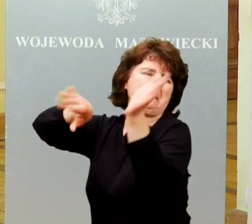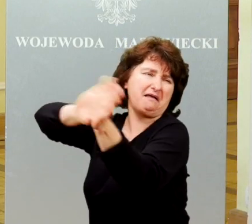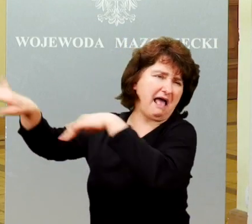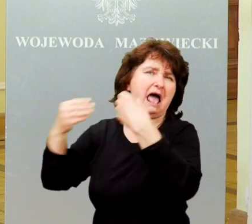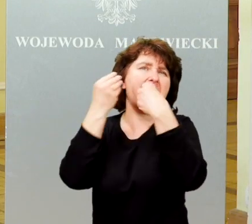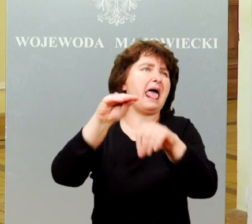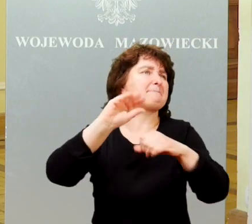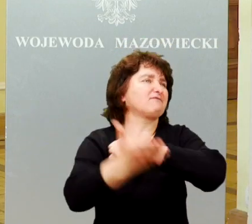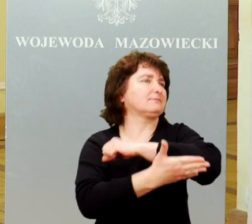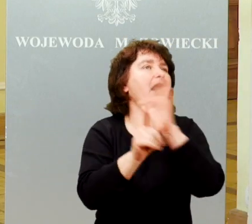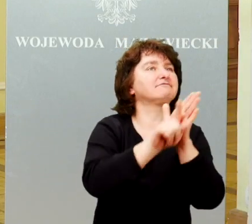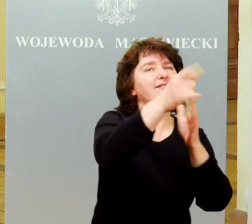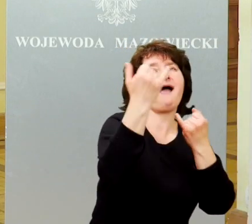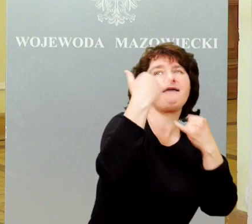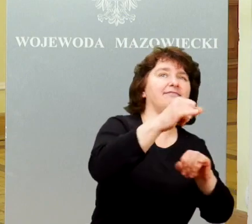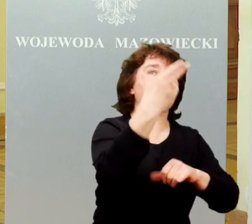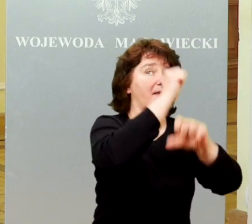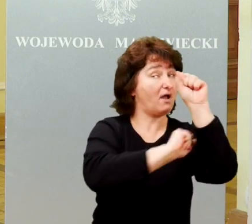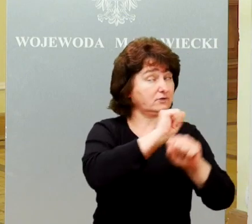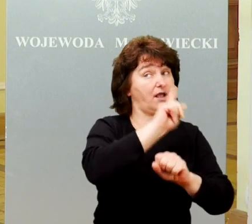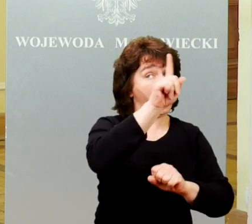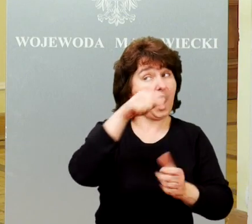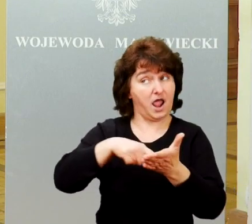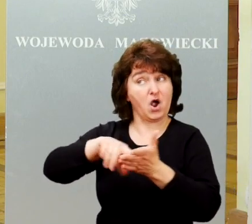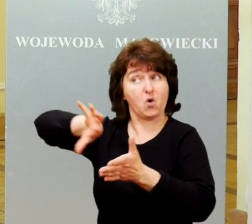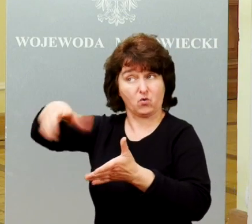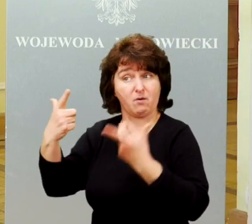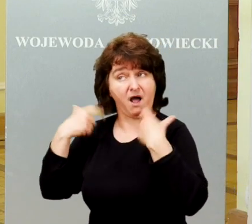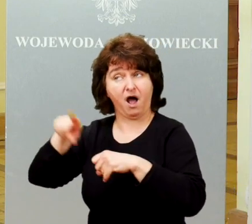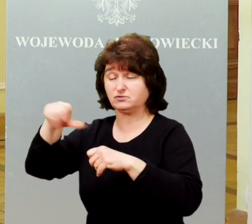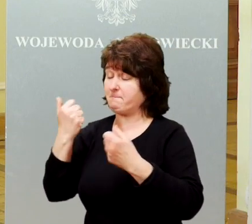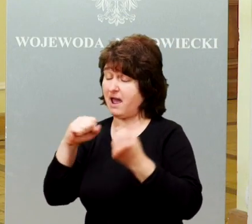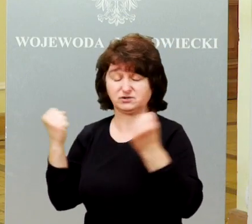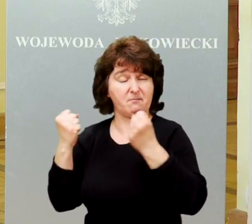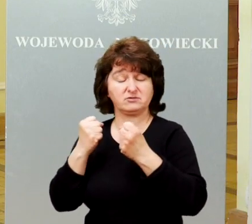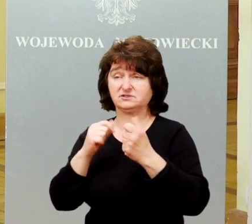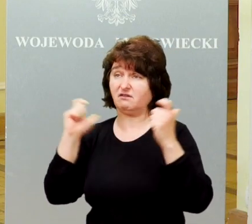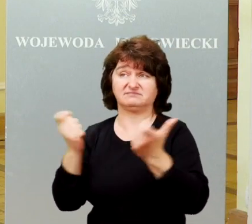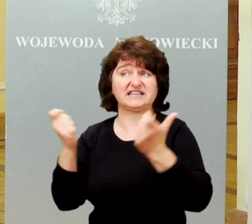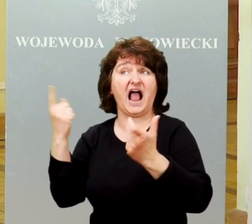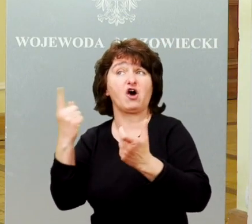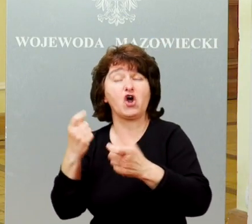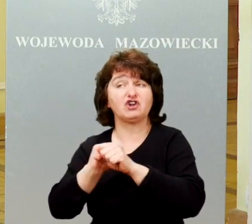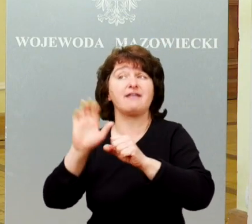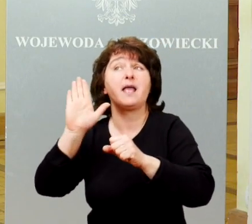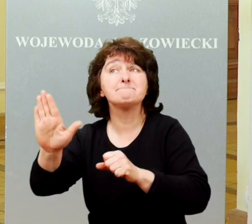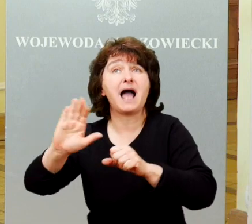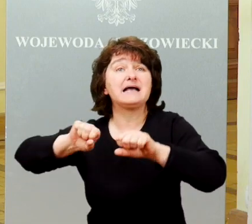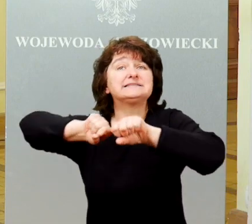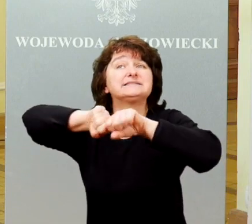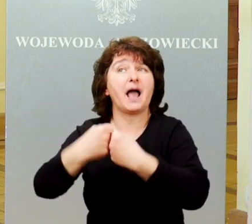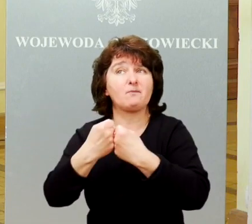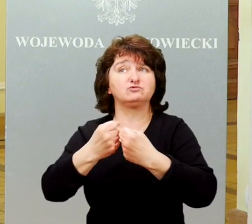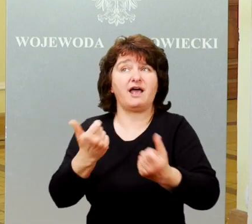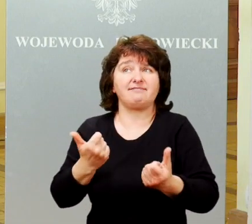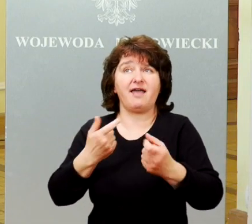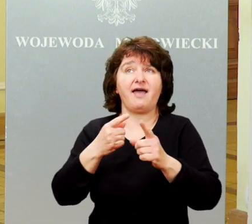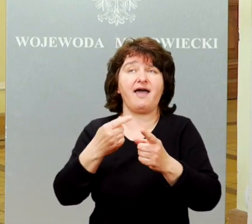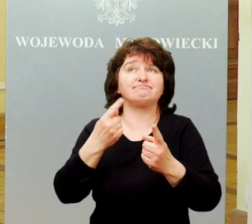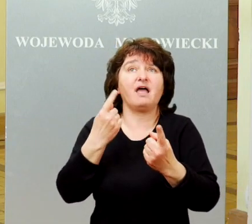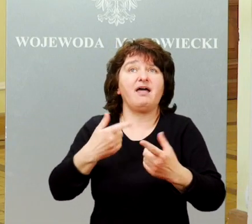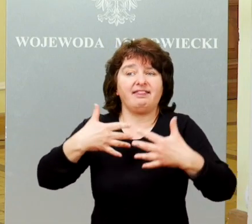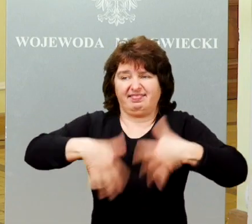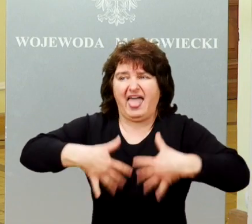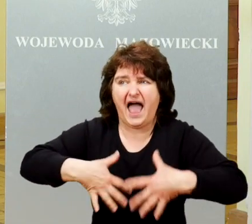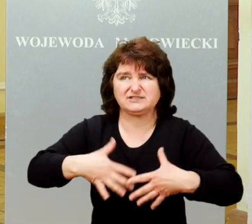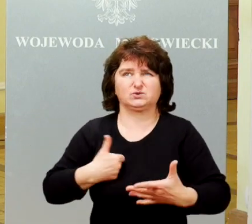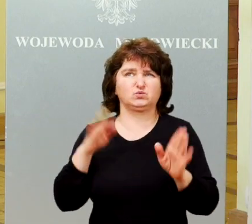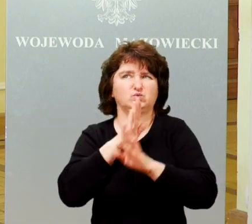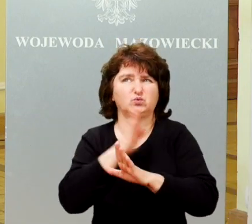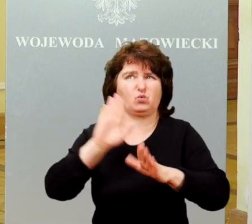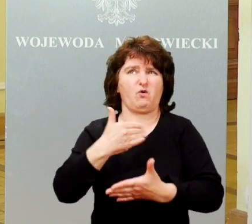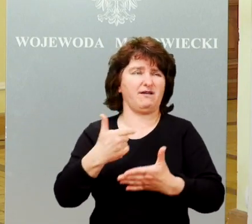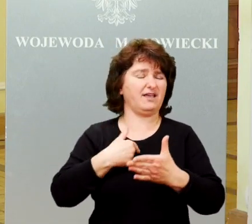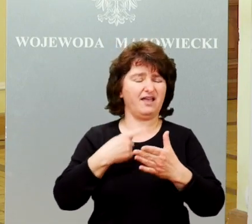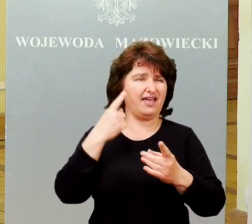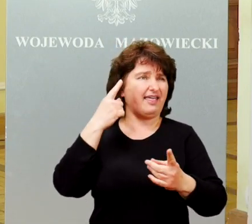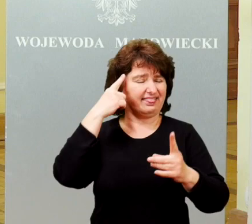Natomiast jest to grupa, która w bardzo dużej mierze jest zagrożona wszelkimi rodzajami zaburzeń nastroju, depresjami, jest to grupa nękana, prześladowana w szkole.